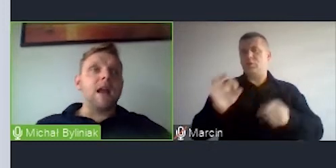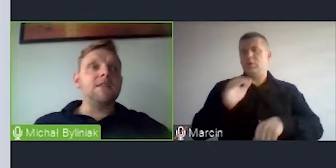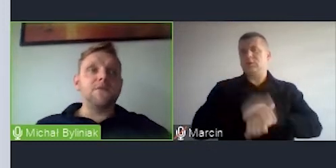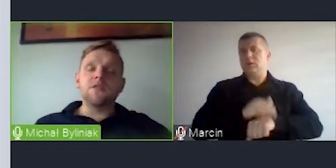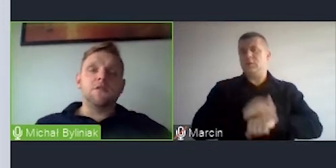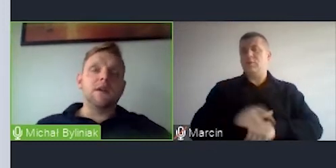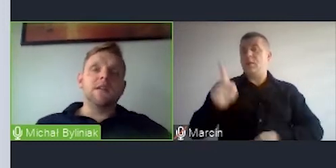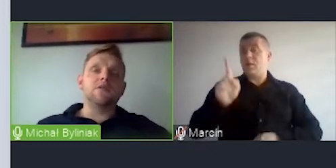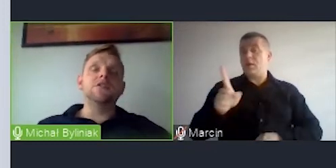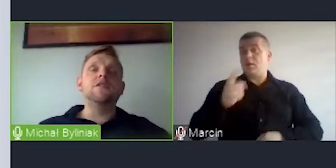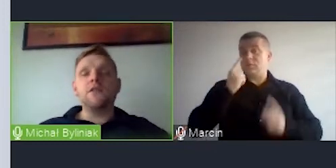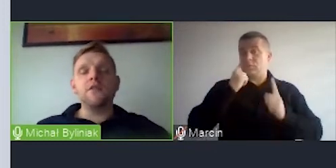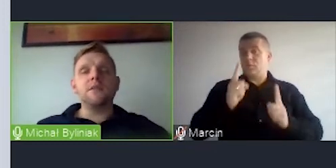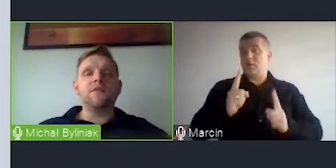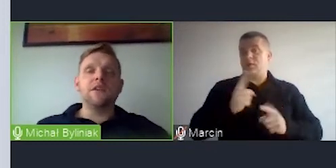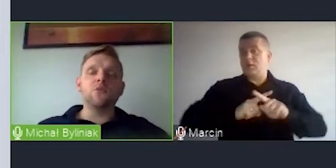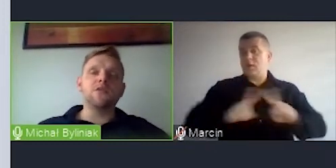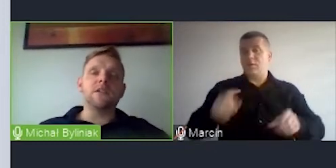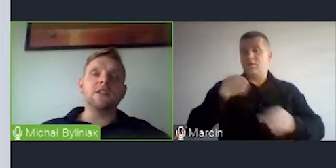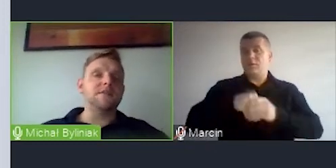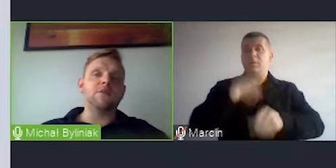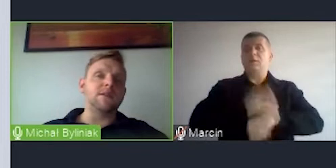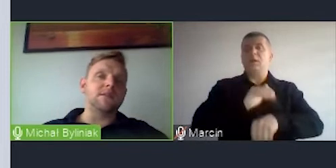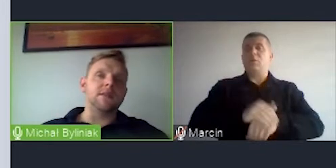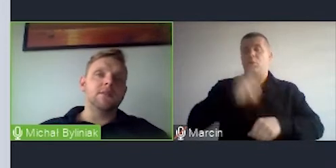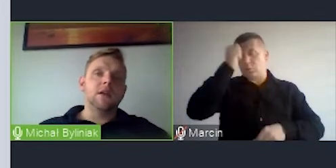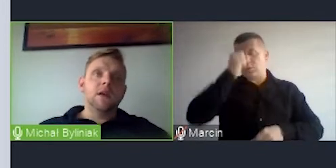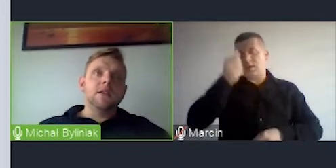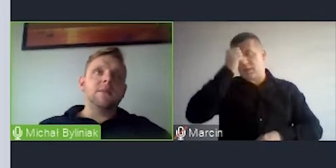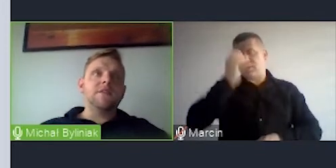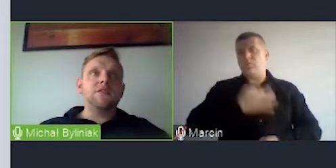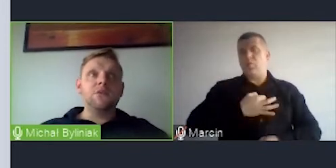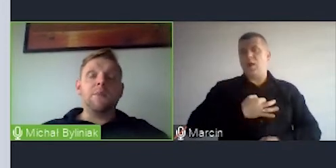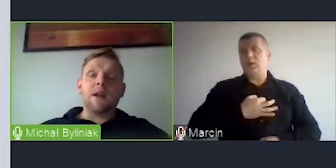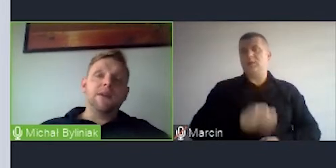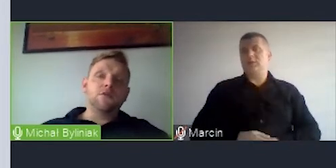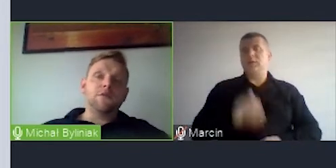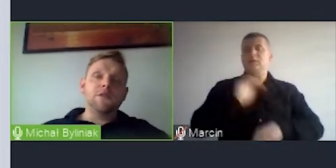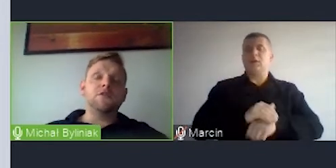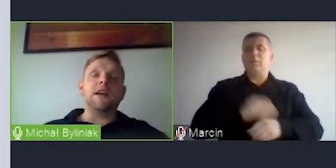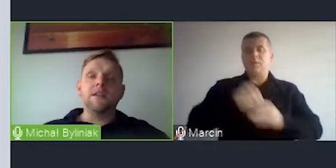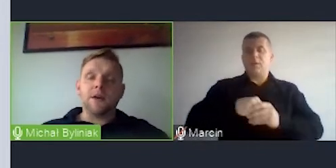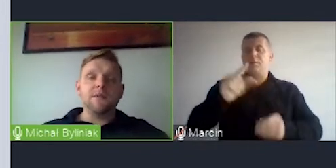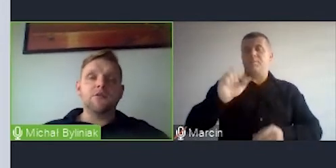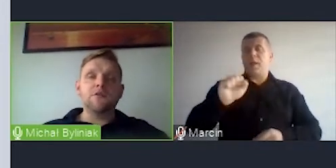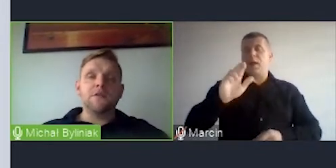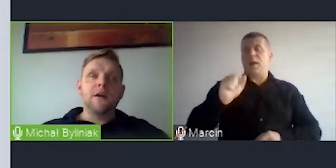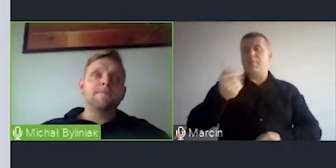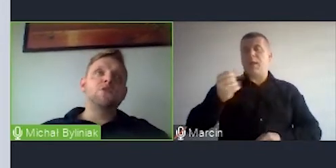ale zwrócę uwagę na to, że nie wolno w zamówieniach używać nazwy własnej. Zamawiajcie według parametrów i to takich parametrów,